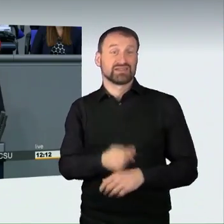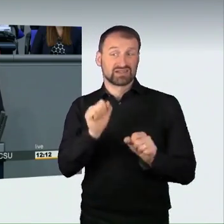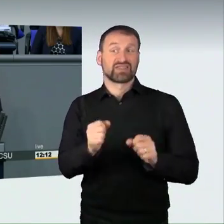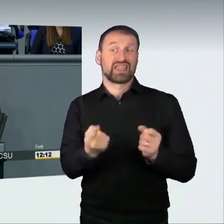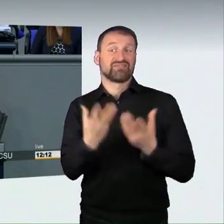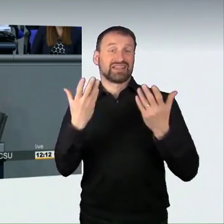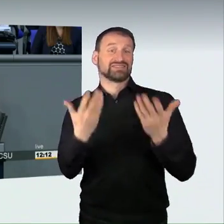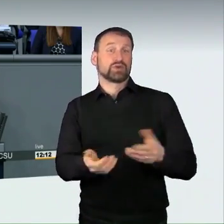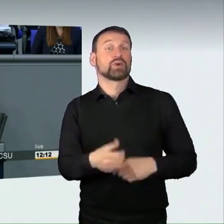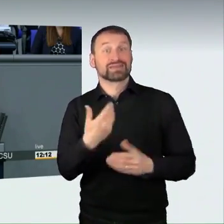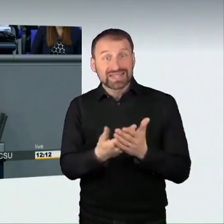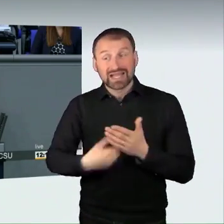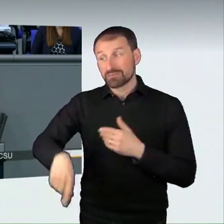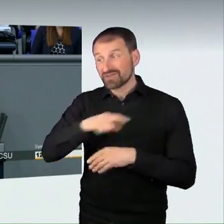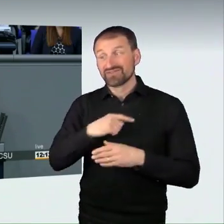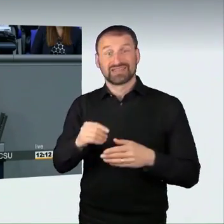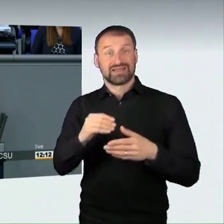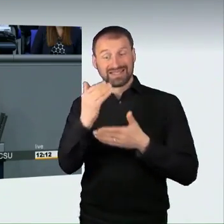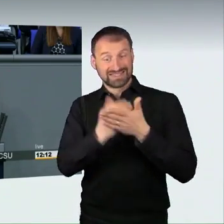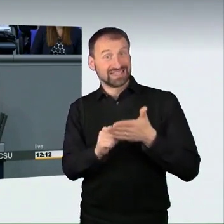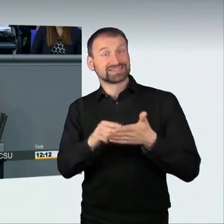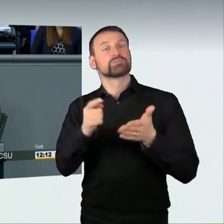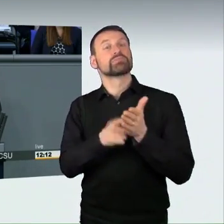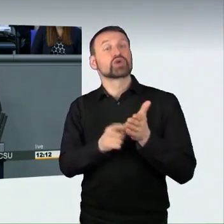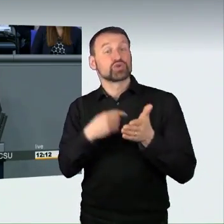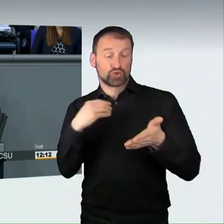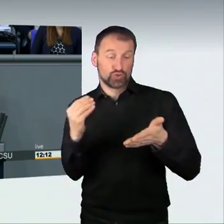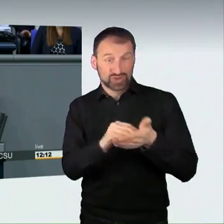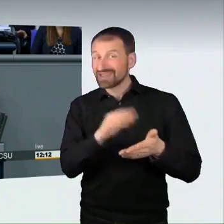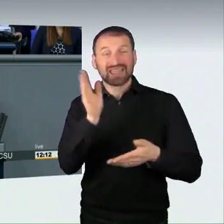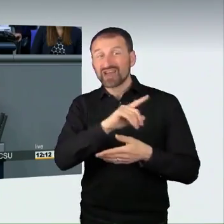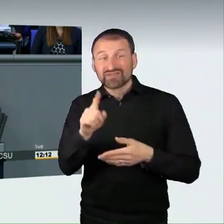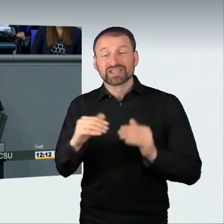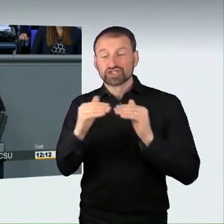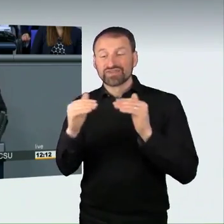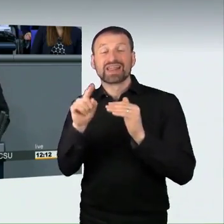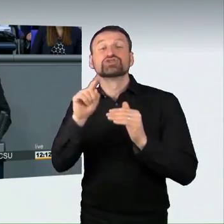gesehen haben, haben wir gesagt: Wir dürfen die Schwelle nicht zu hoch setzen. Deswegen haben wir in die Begründung hineingeschrieben,